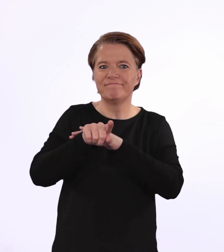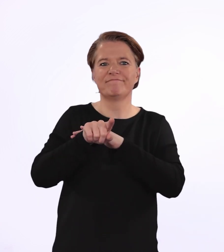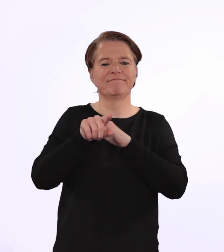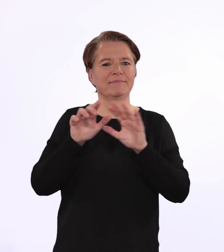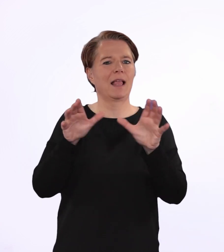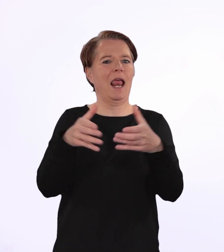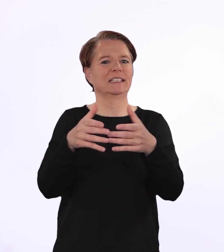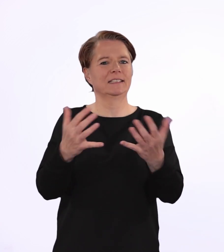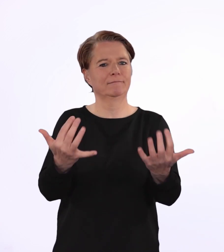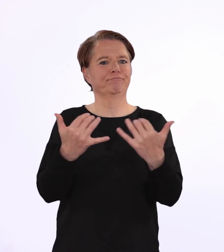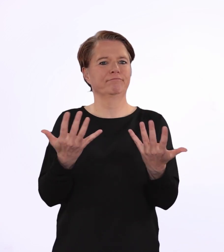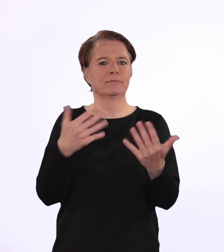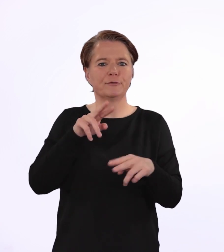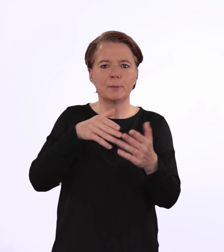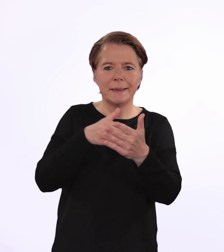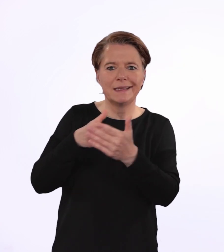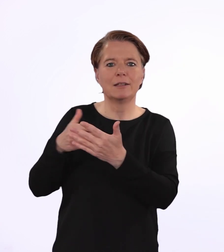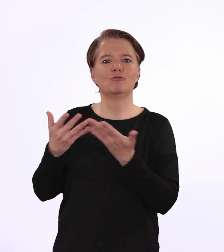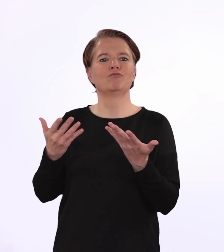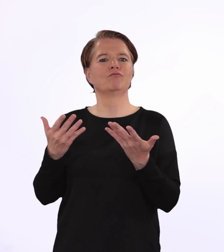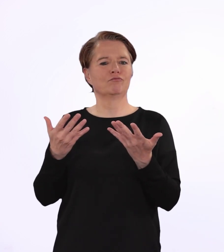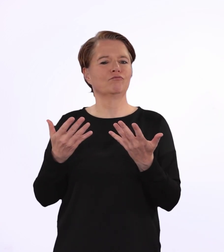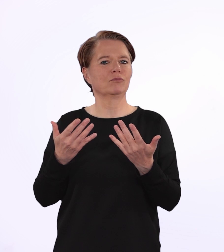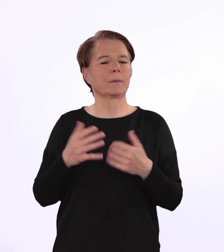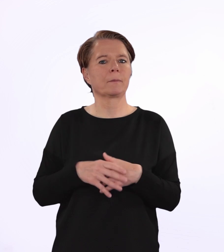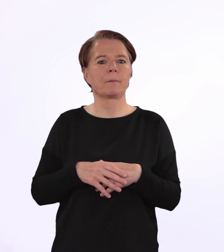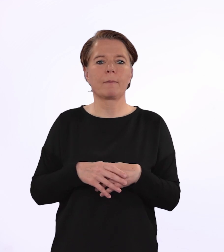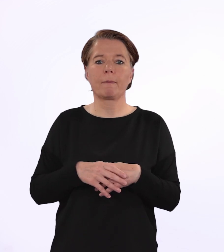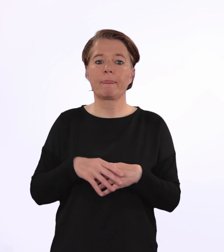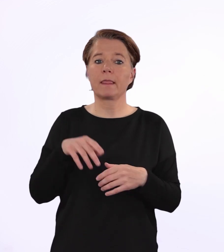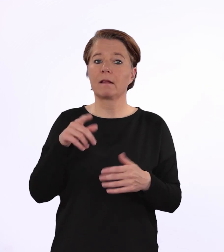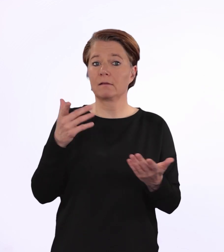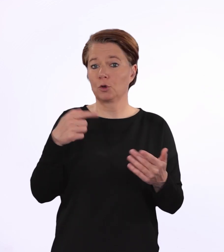Gerade für behinderte Menschen, die noch nicht wieder in irgendwelche Klassen gehen konnten,